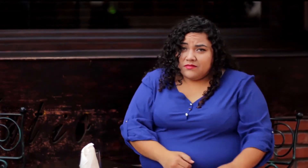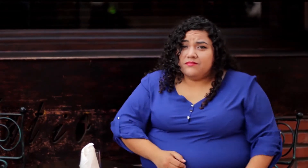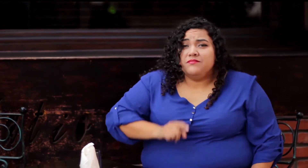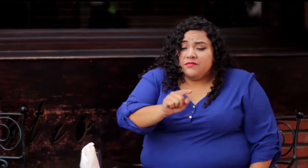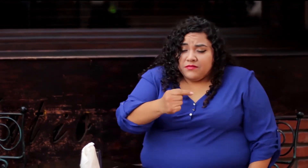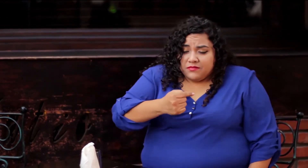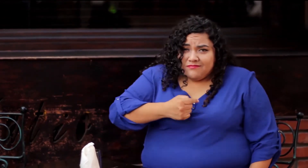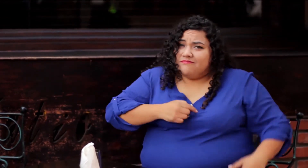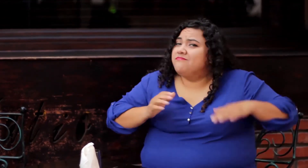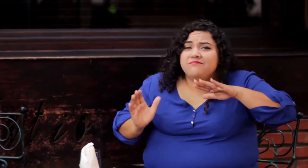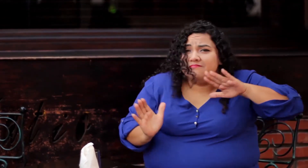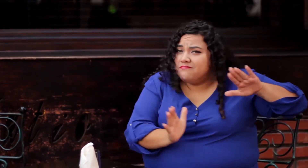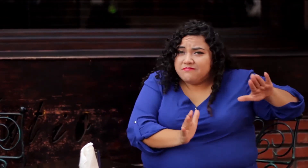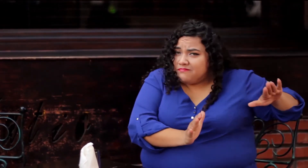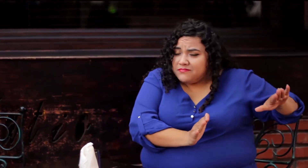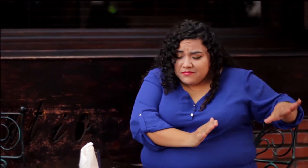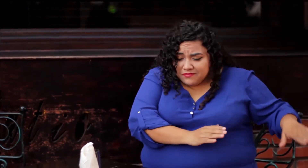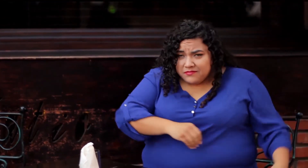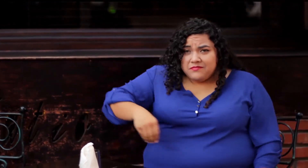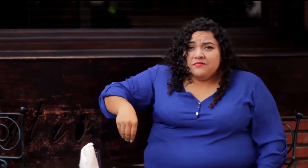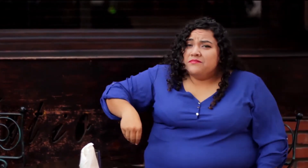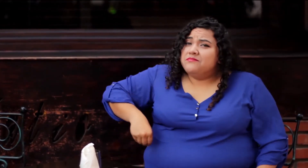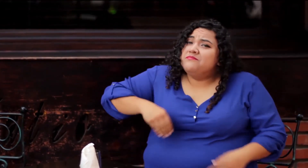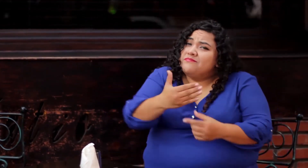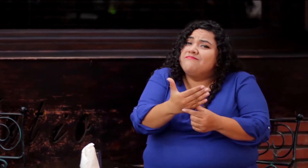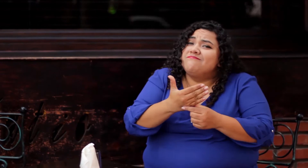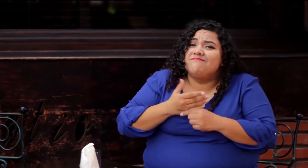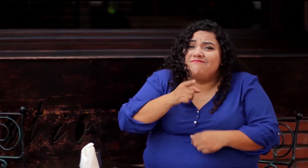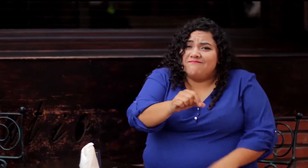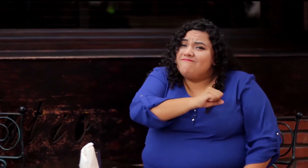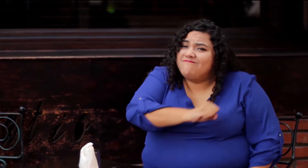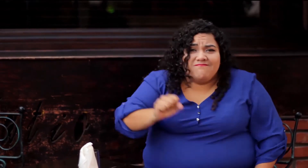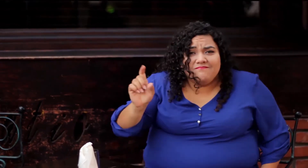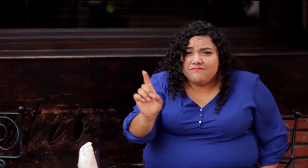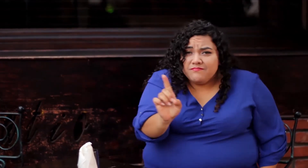Ay no me desprecies no es mi culpa no seas malo